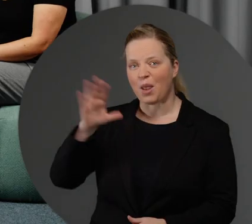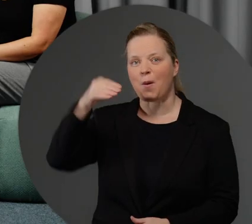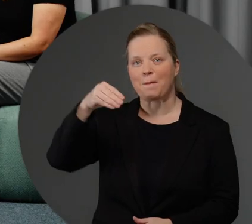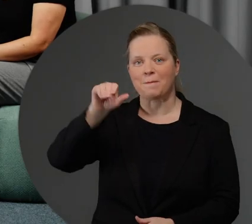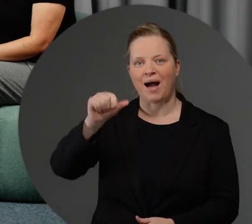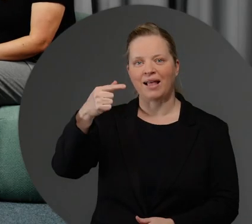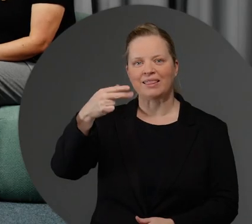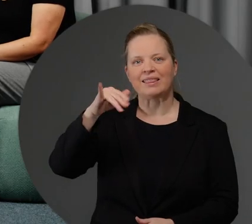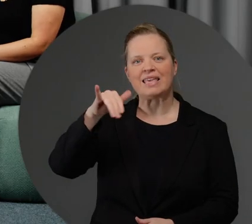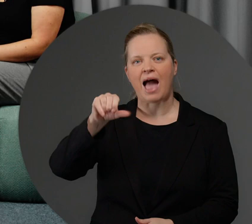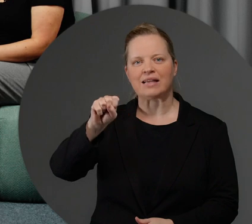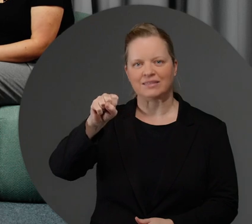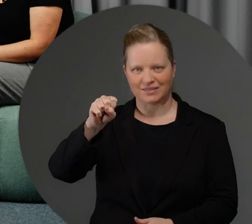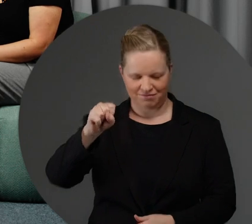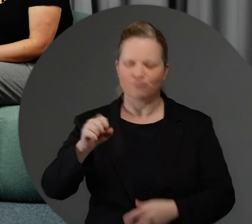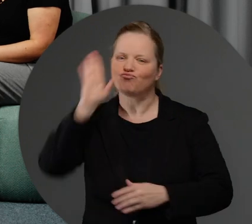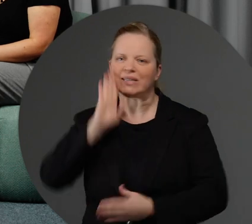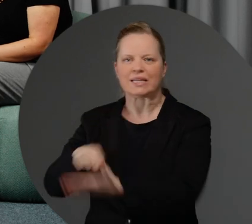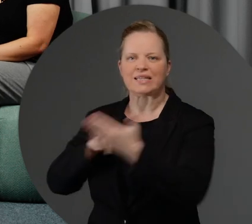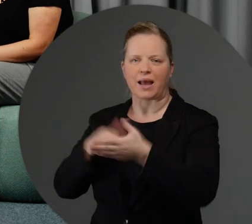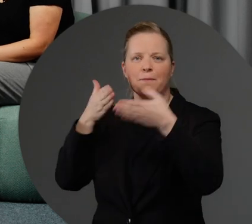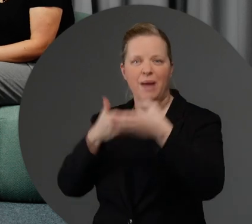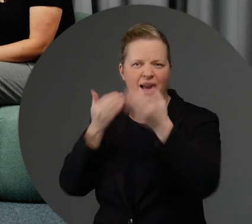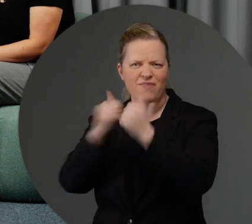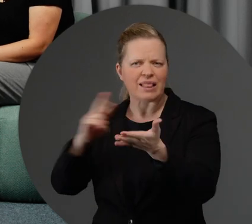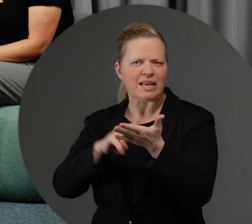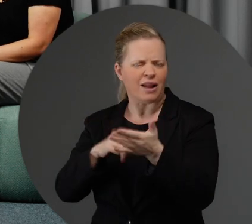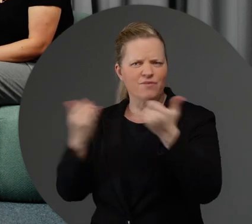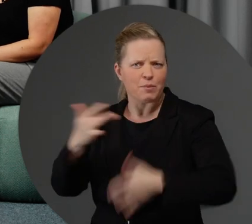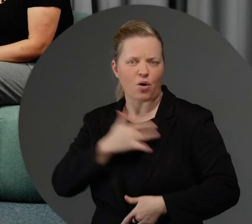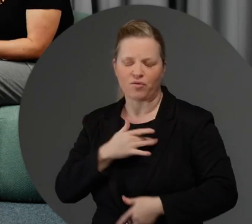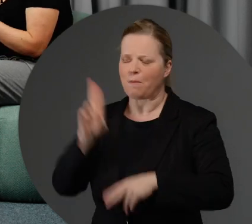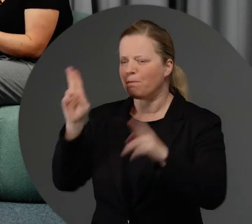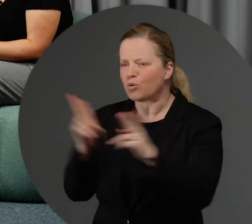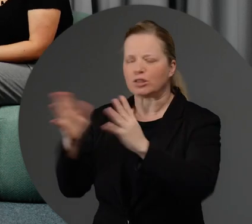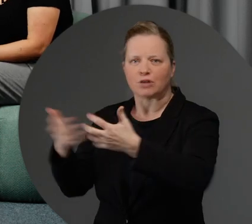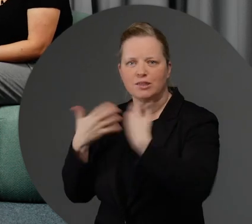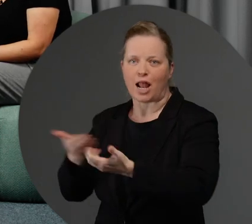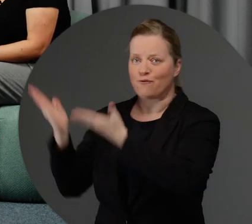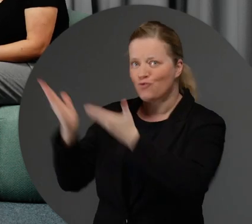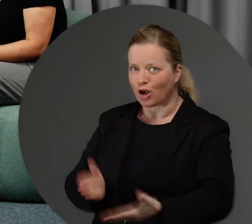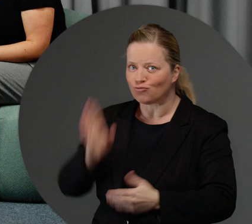Hallo Mathias, danke, dass du uns zeigen willst, wie dich digitale Barrierefreiheit betrifft. Erzähl uns was über dich und stelle dich mal bitte kurz vor.